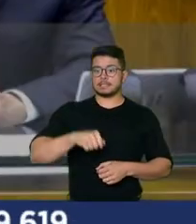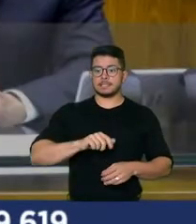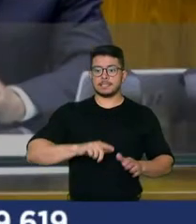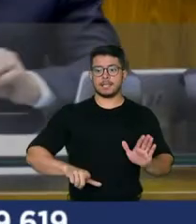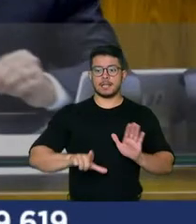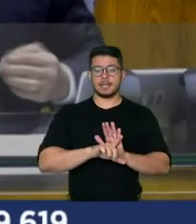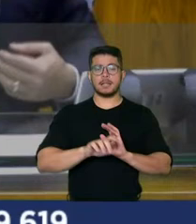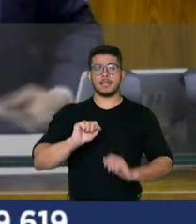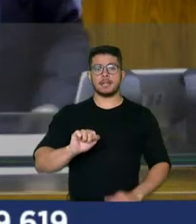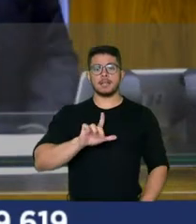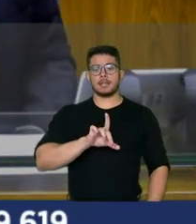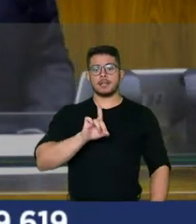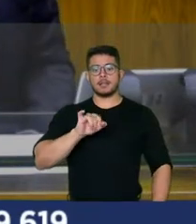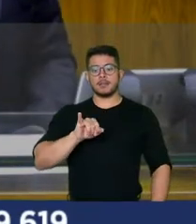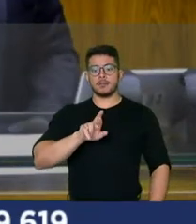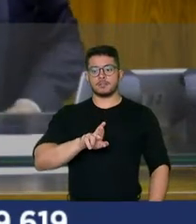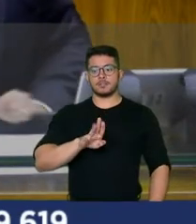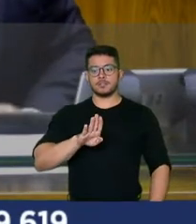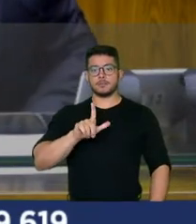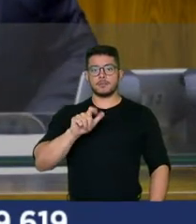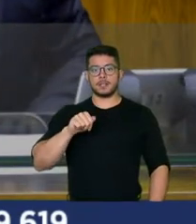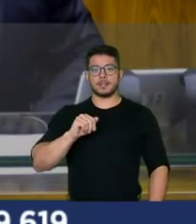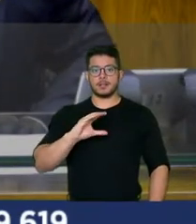ALDIR BLANC 2 EM DEFESA DA CULTURA. [PRESIDENTE]: OBRIGADO DEPUTADA, ENCERRADA A